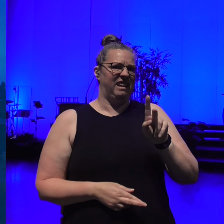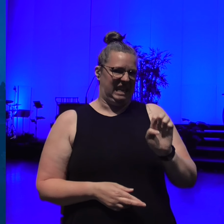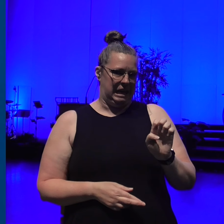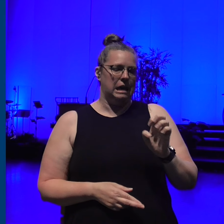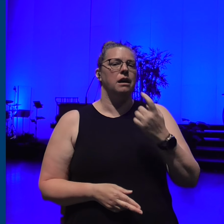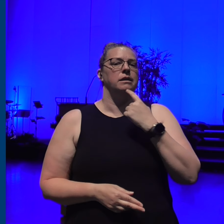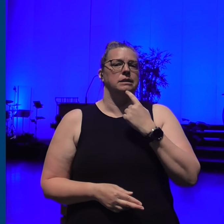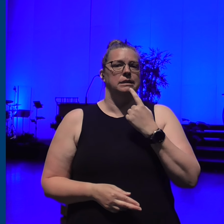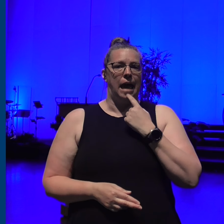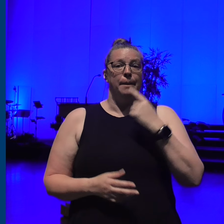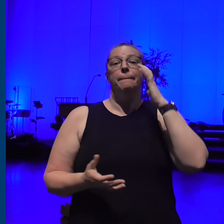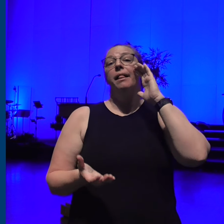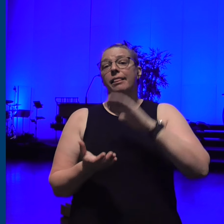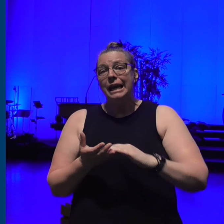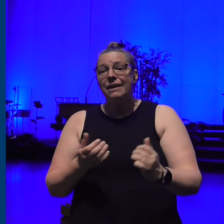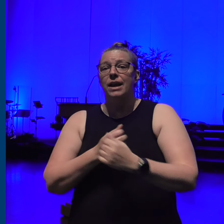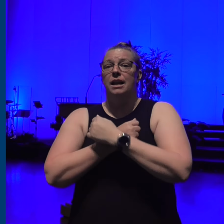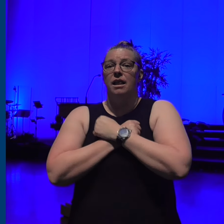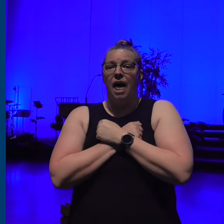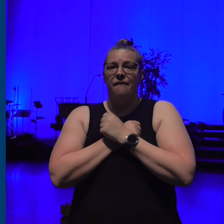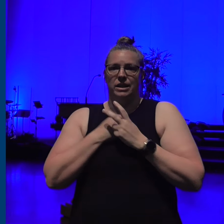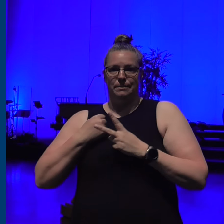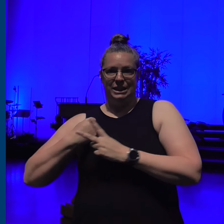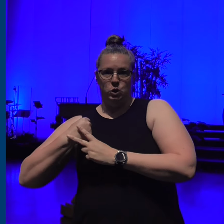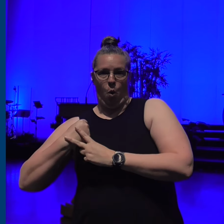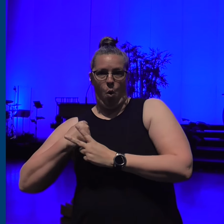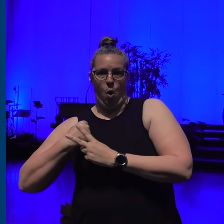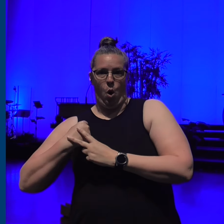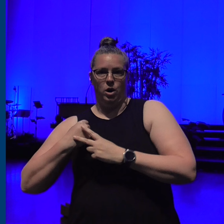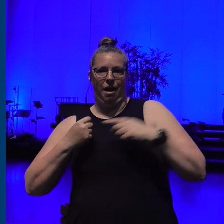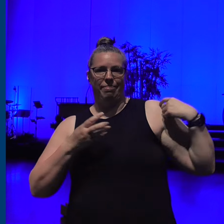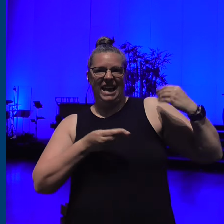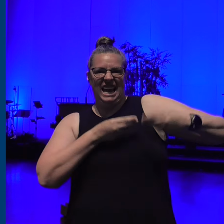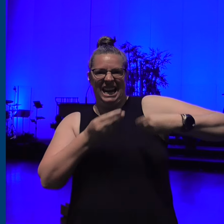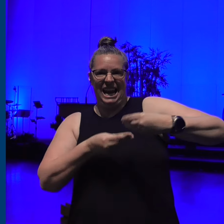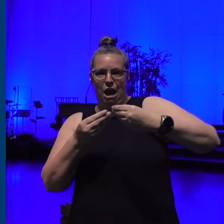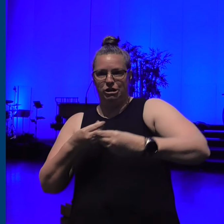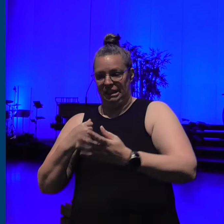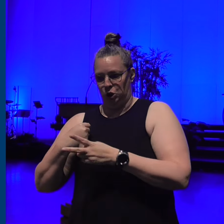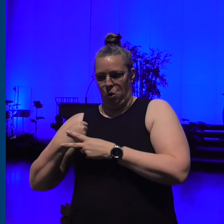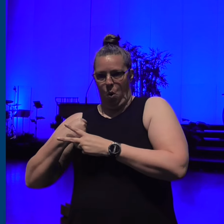almacenado para ti como una herencia y ten fe en que en este amor hay una fuerza y